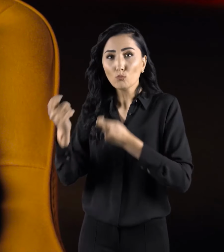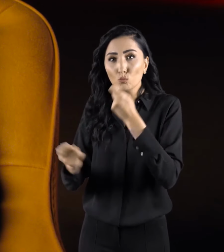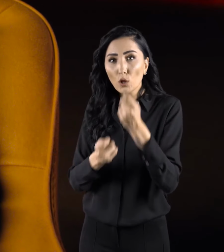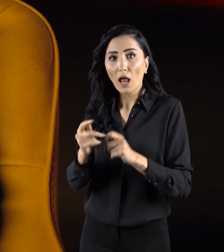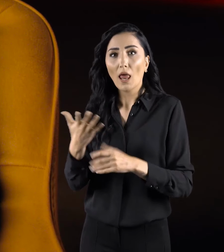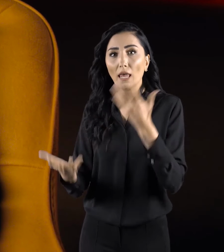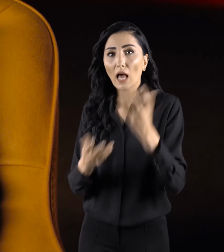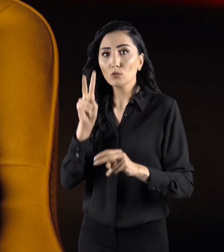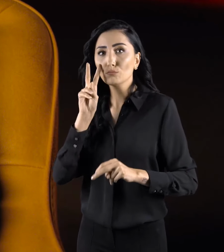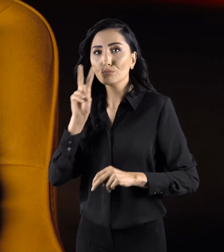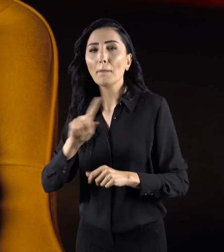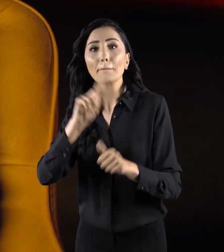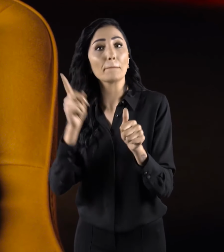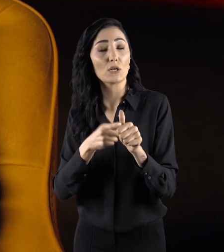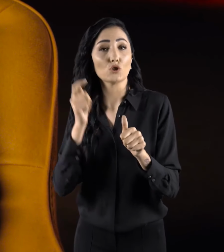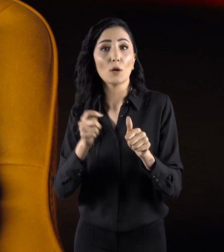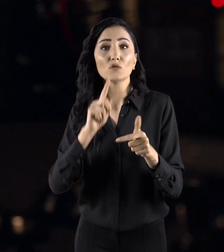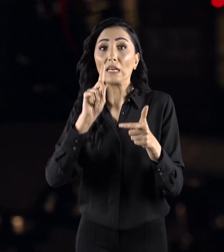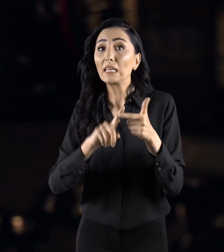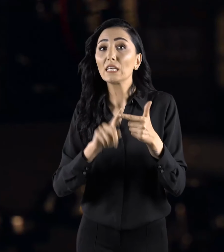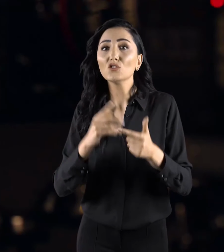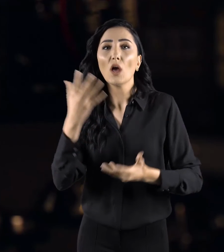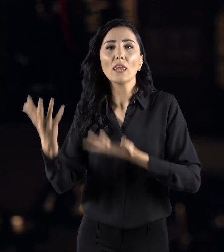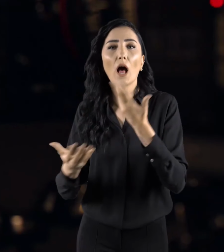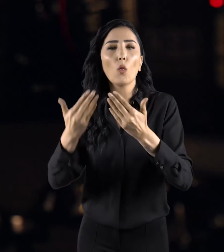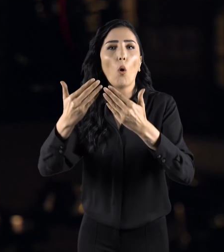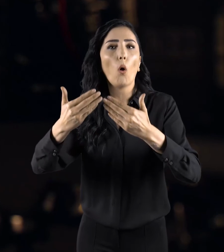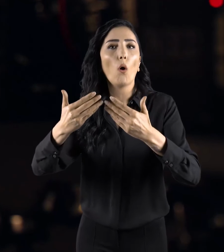yangını görmek birinci şart. İkinci şart ise yangını önleyecek